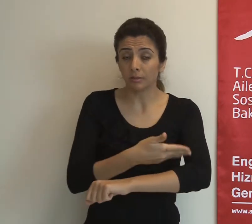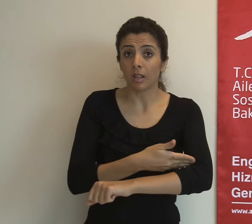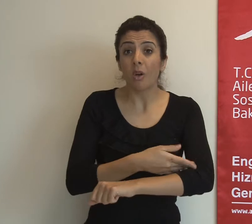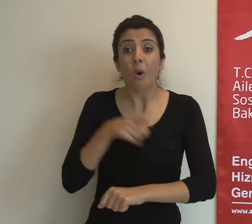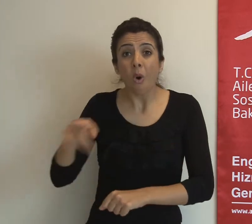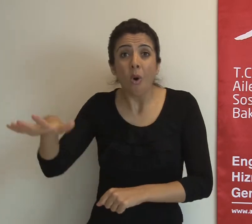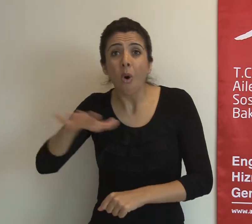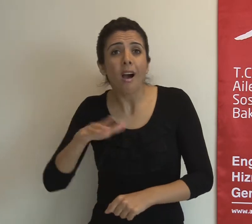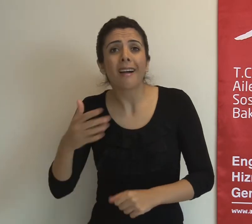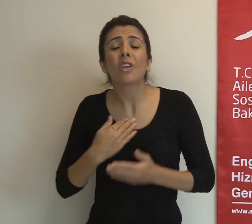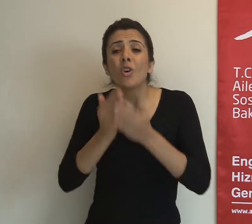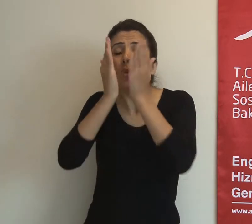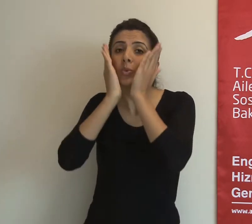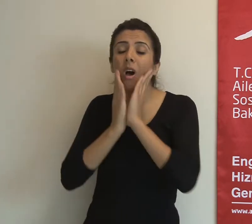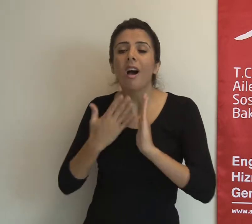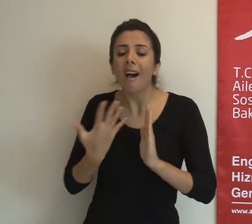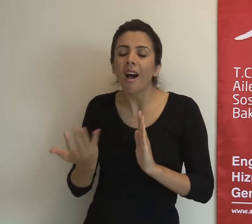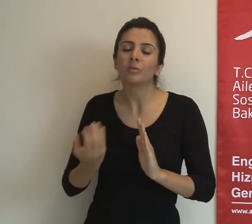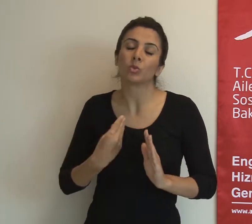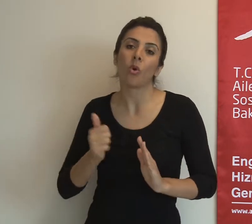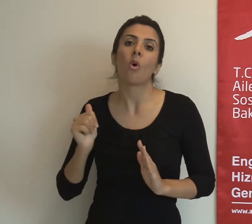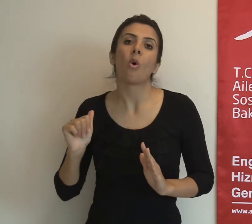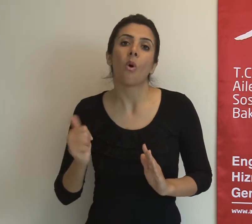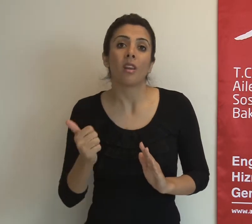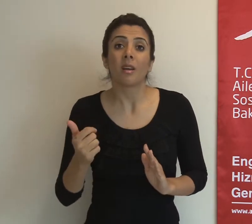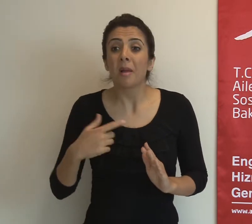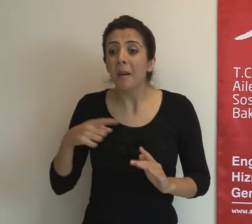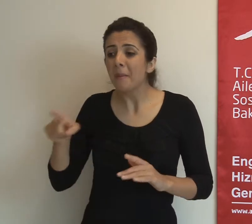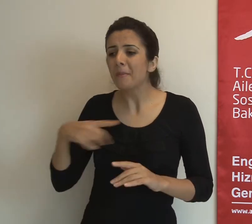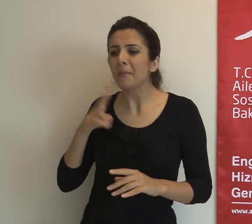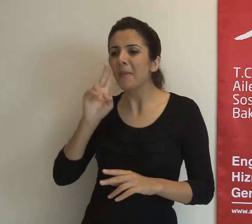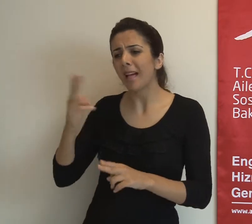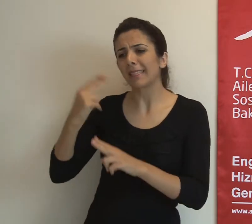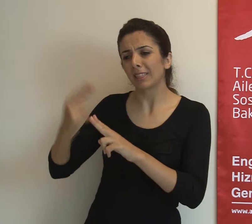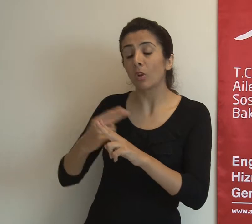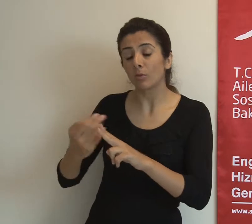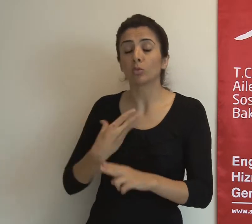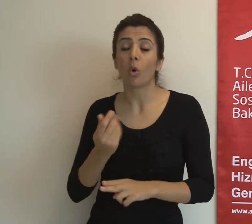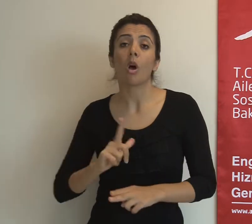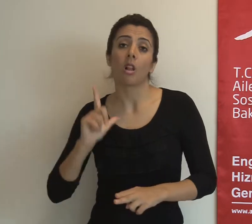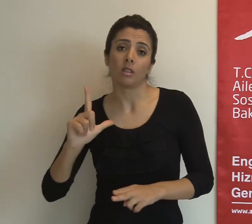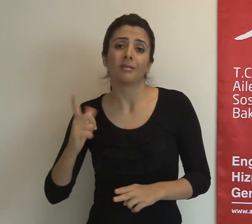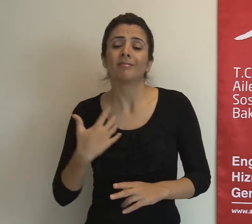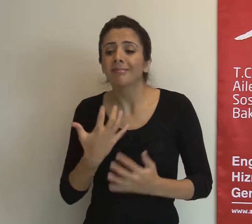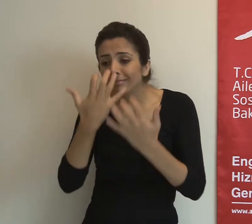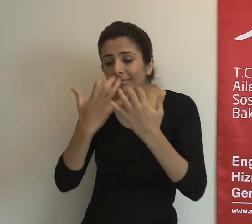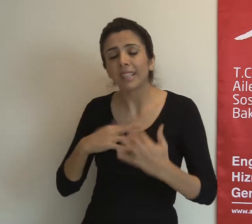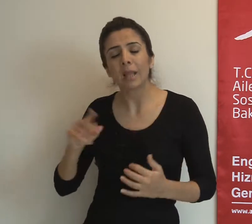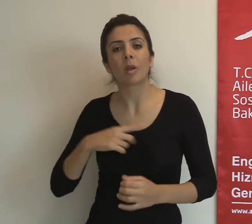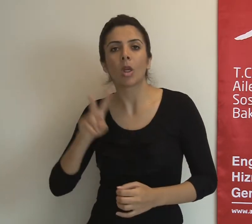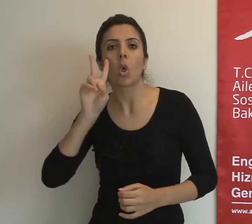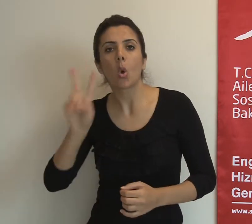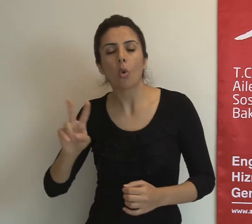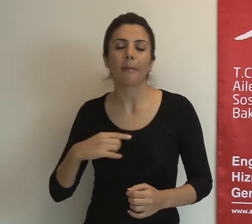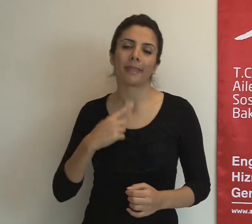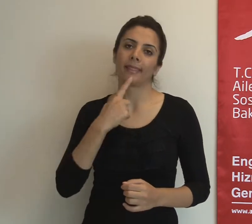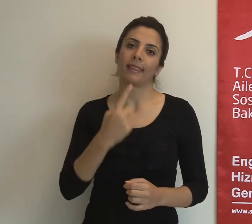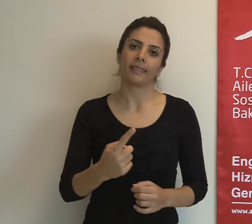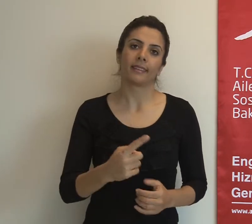yaşlılara hizmeti, onların hayır duasını almayı bulundukları makamın gereği ve emaneti olarak gördüklerini söyledi.